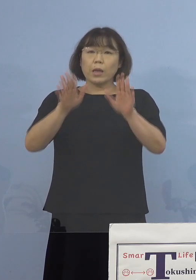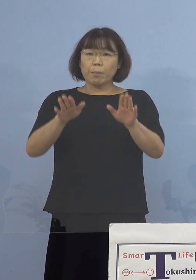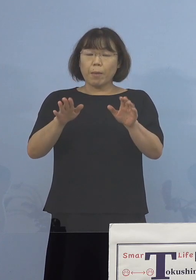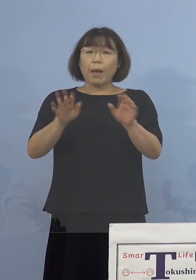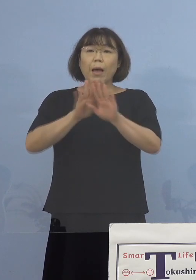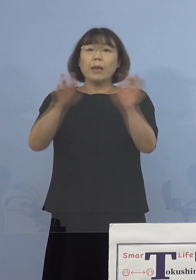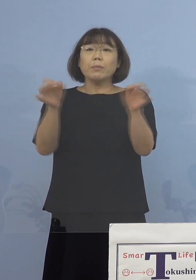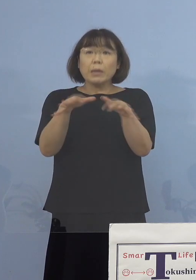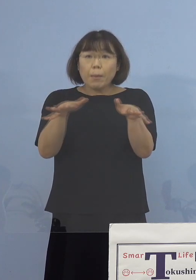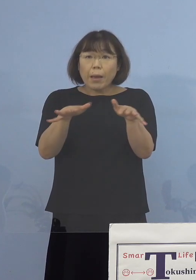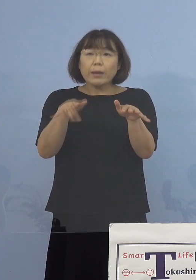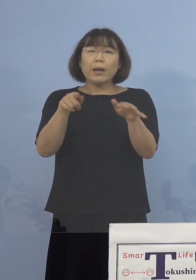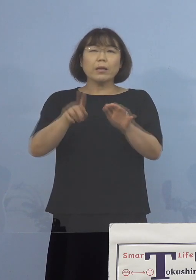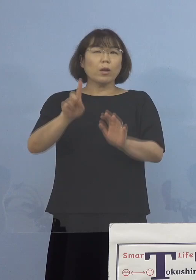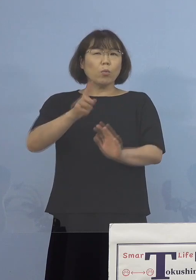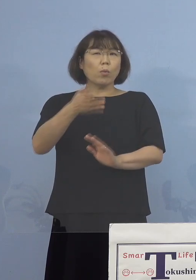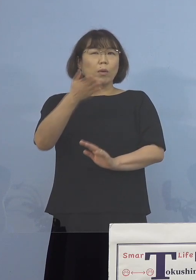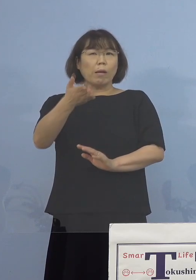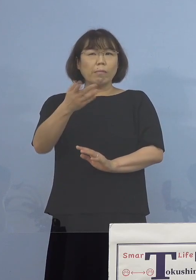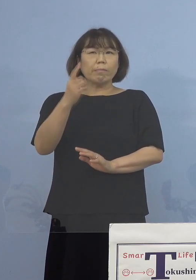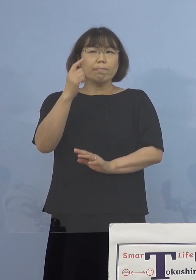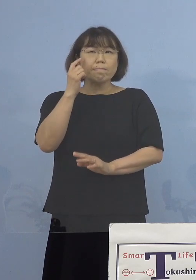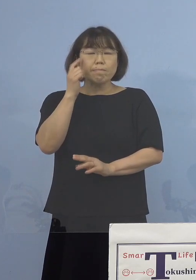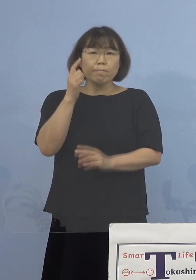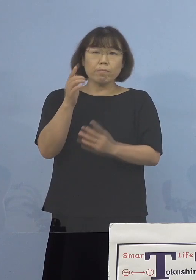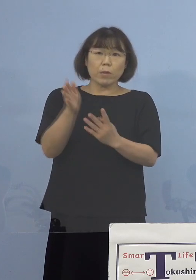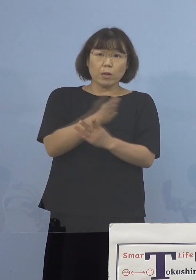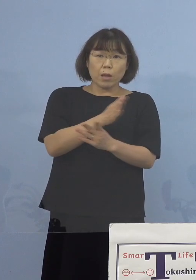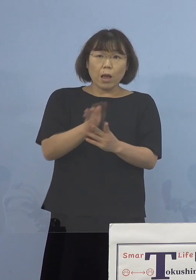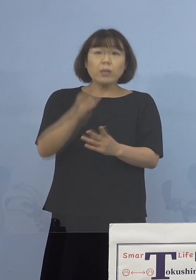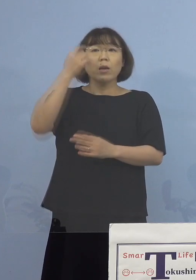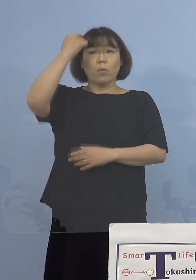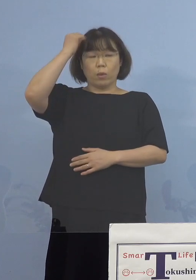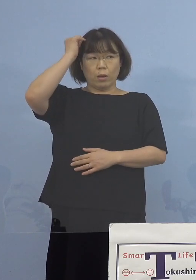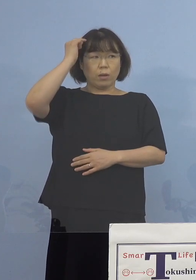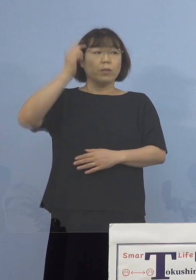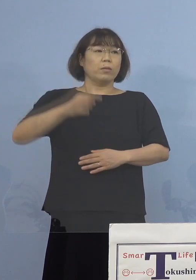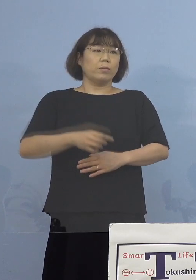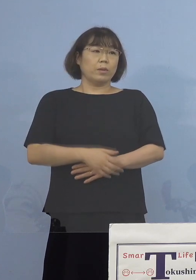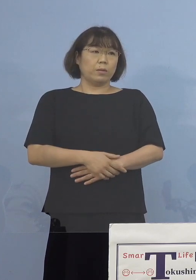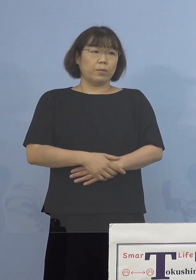この推移を見極めるということを 今、考えております